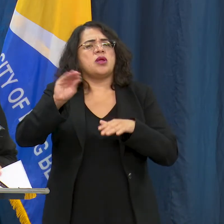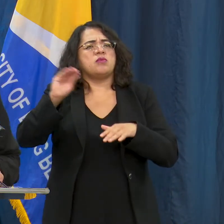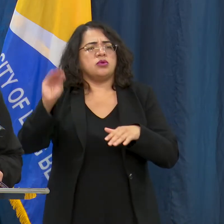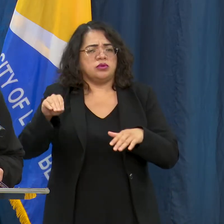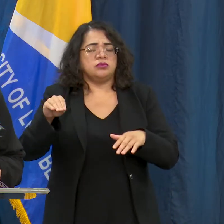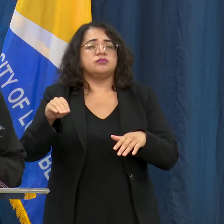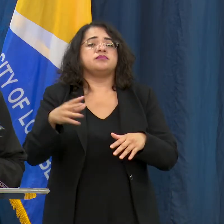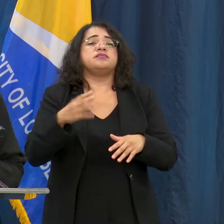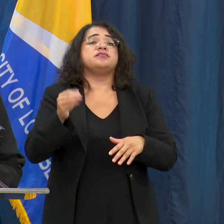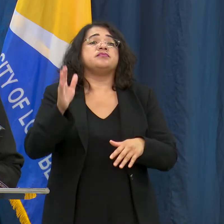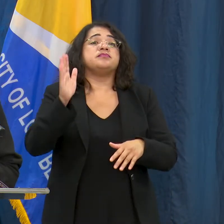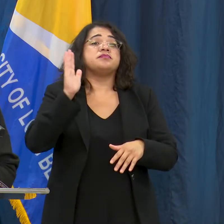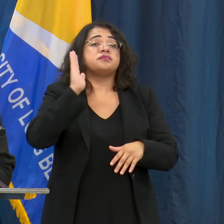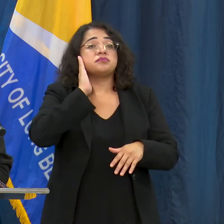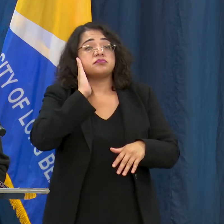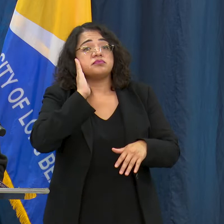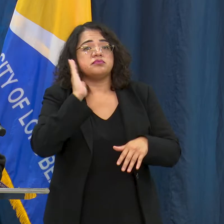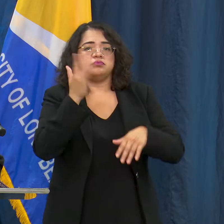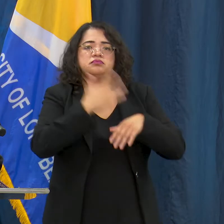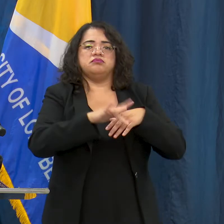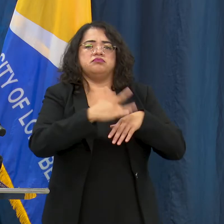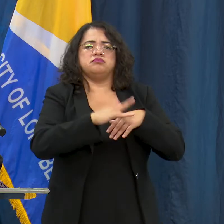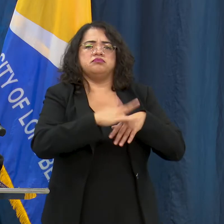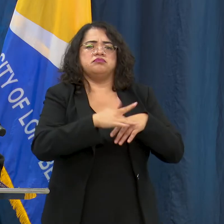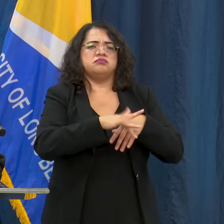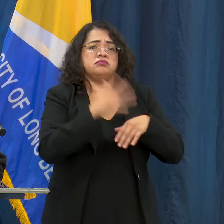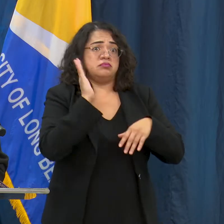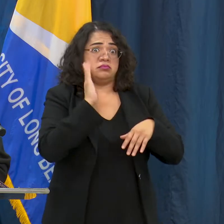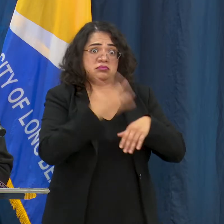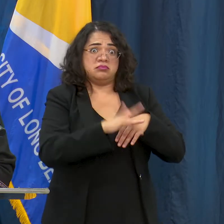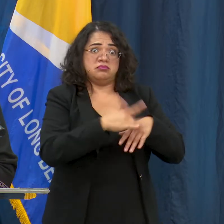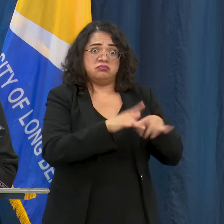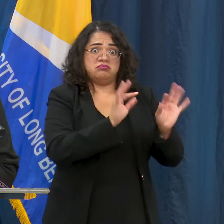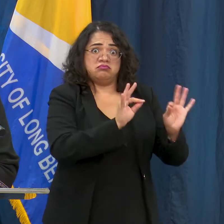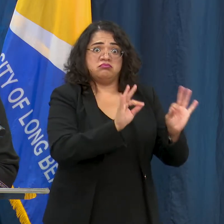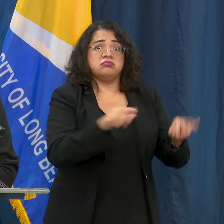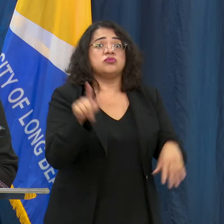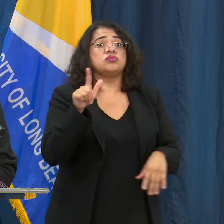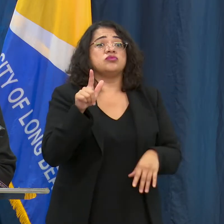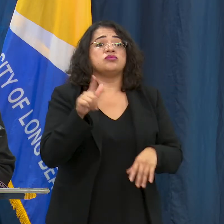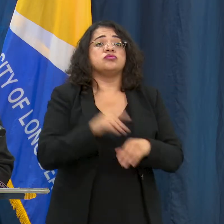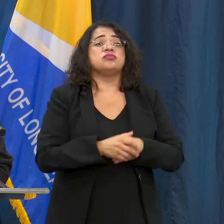yell mentio Nueve por ciento de nuestros mental adores estan en you so tambien a